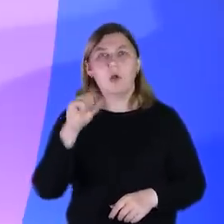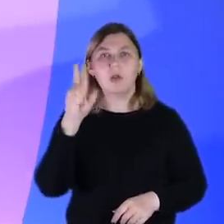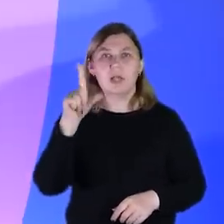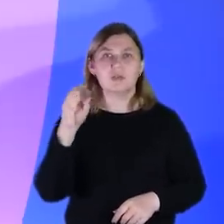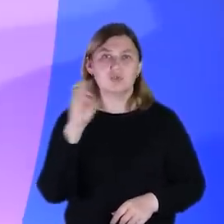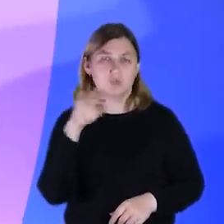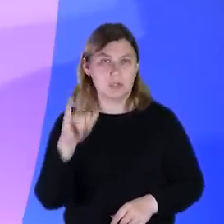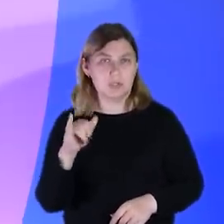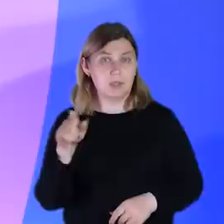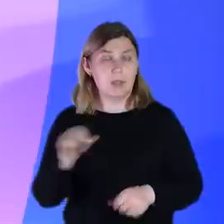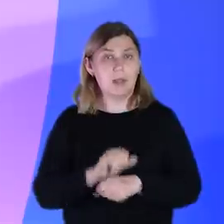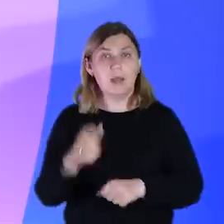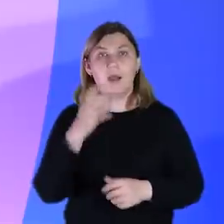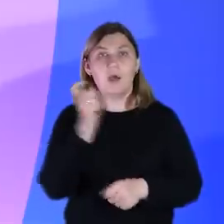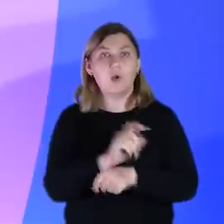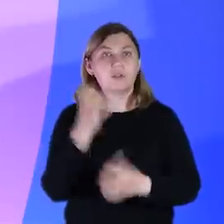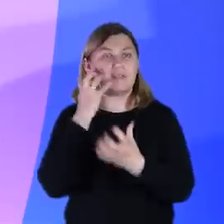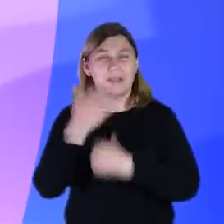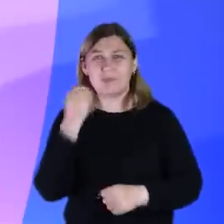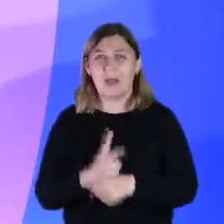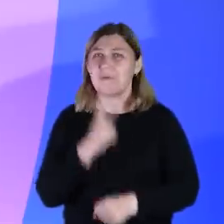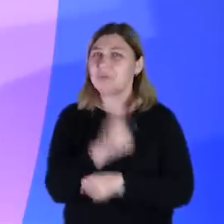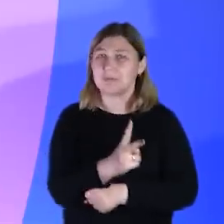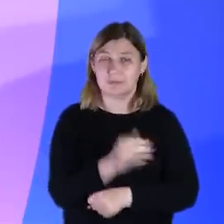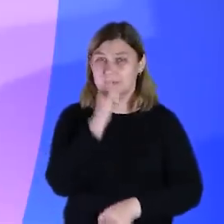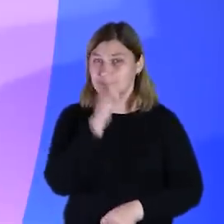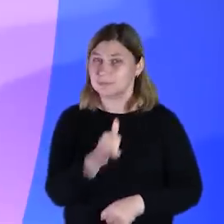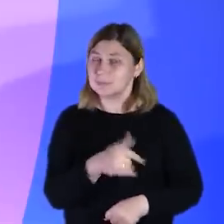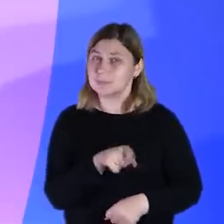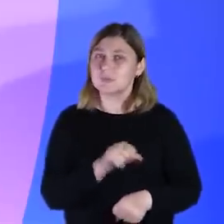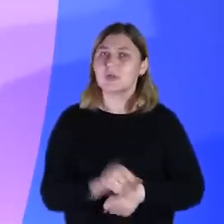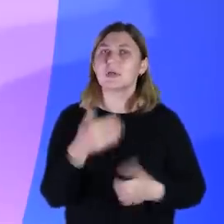gdzie kontrwywiad po prostu nie miał dostępu. I paradoksalnie Polesie było bardziej